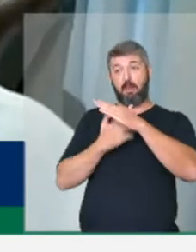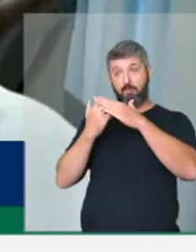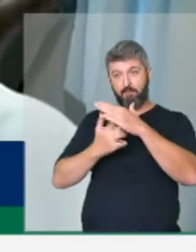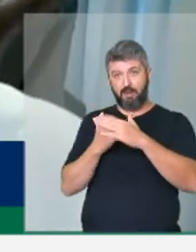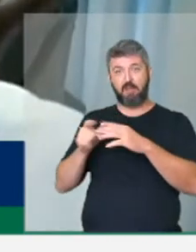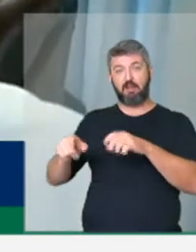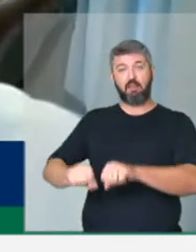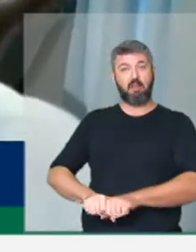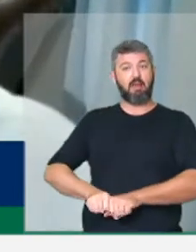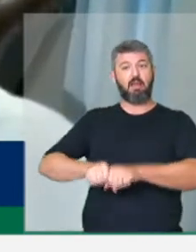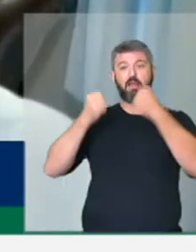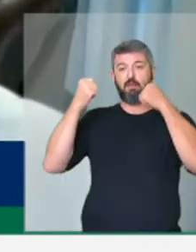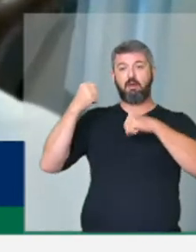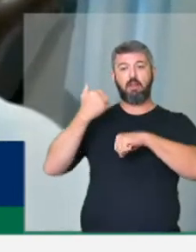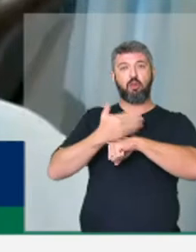AO MÁXIMO AS EMPRESAS DESTE BRASIL QUE ECONOMIA É O QUE